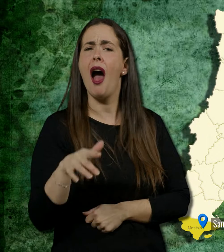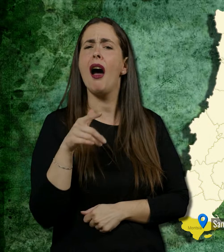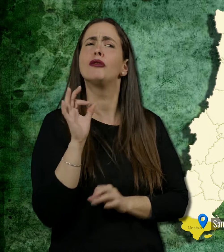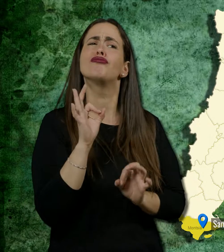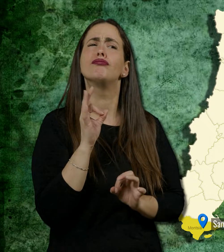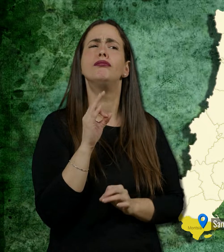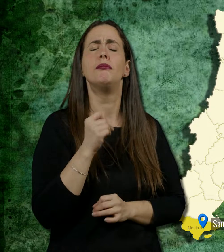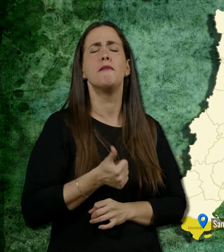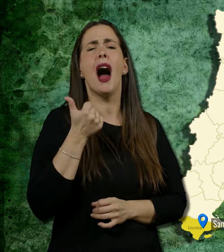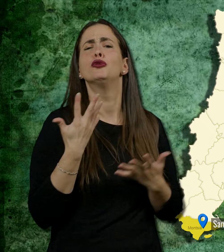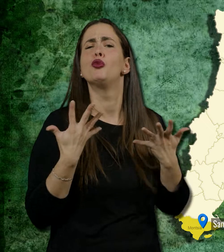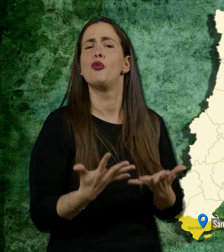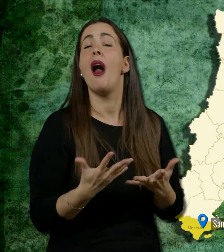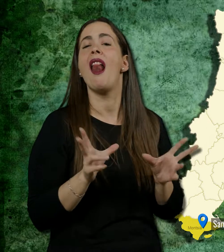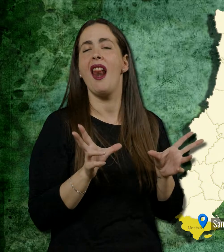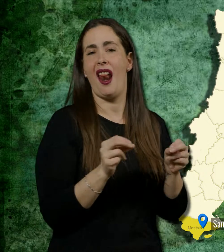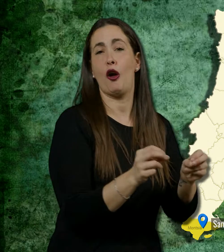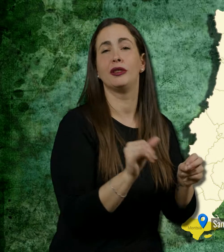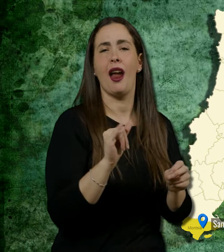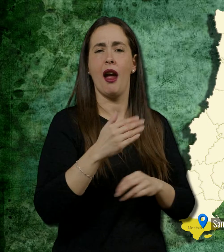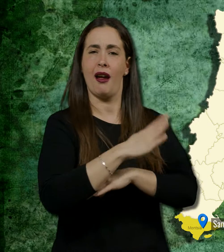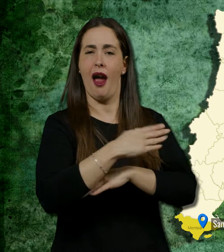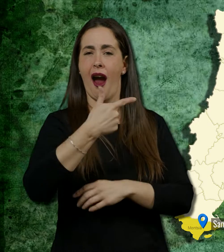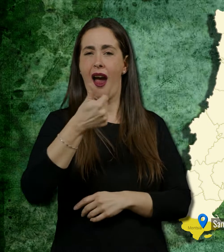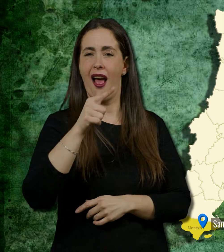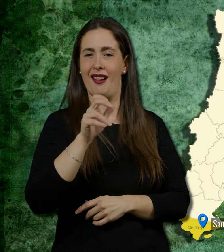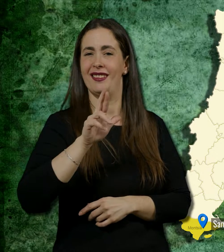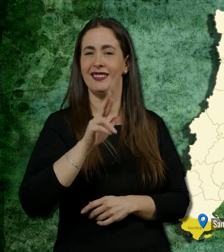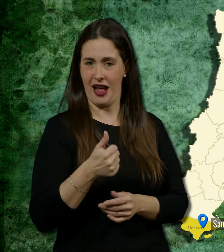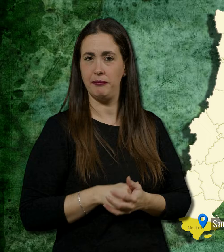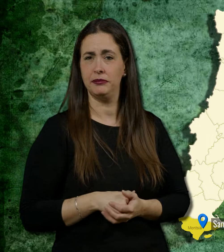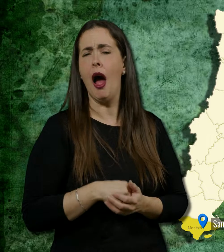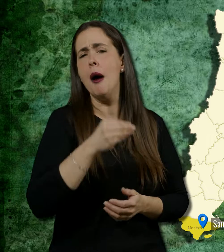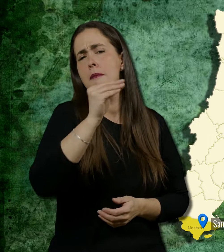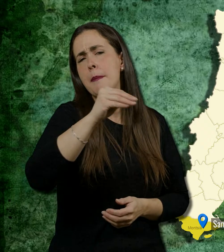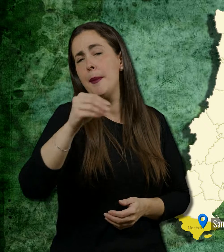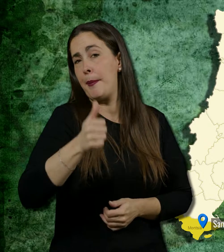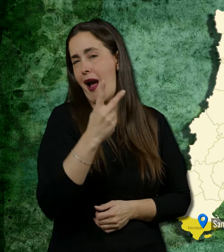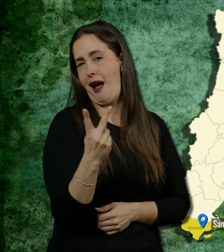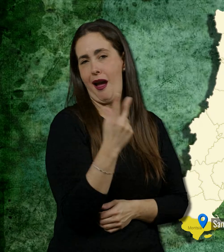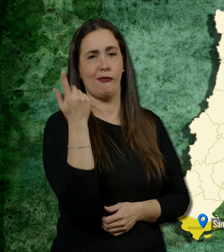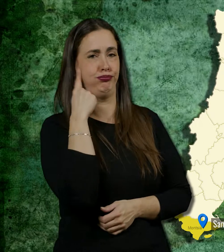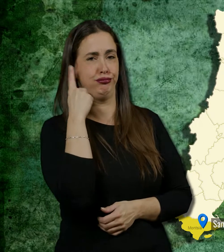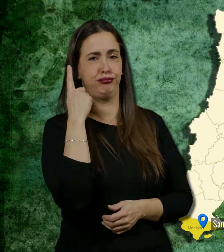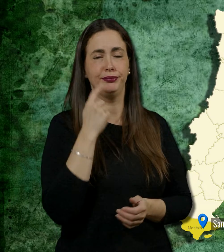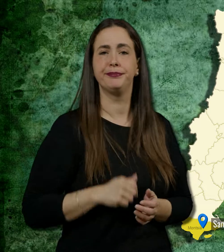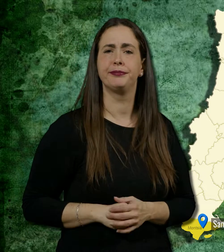que atorga el merescut protagonisme al llagostí i a la galera, són alguns dels al·licients de La Ràpita.